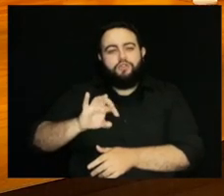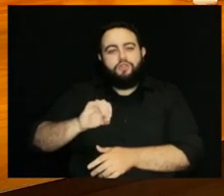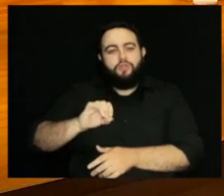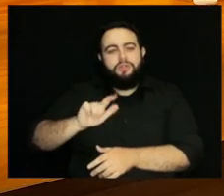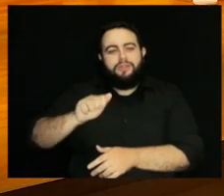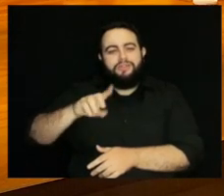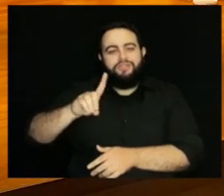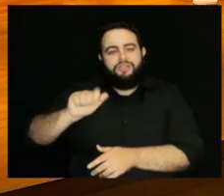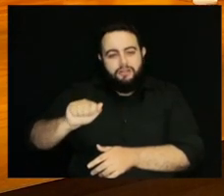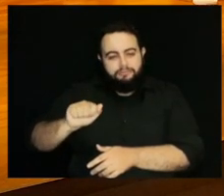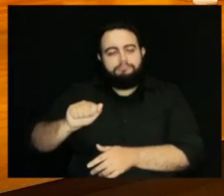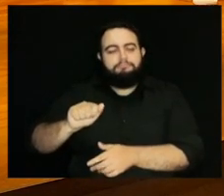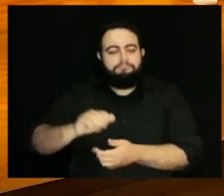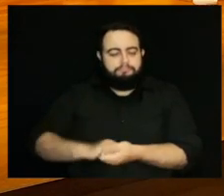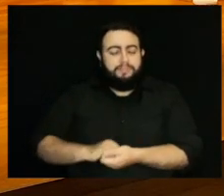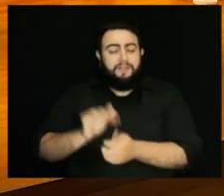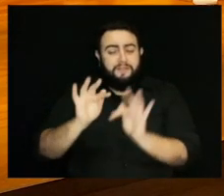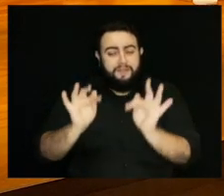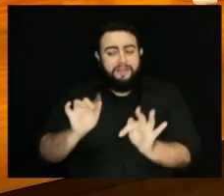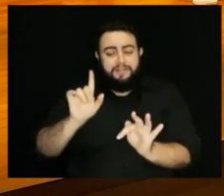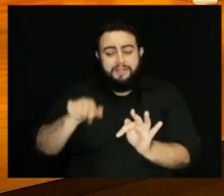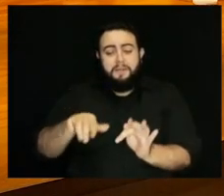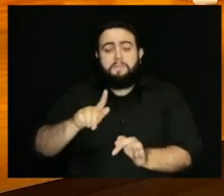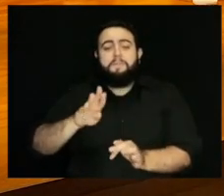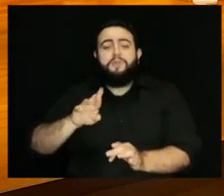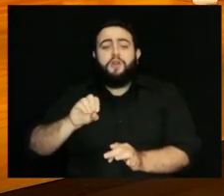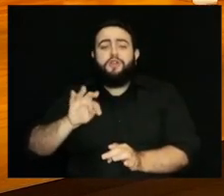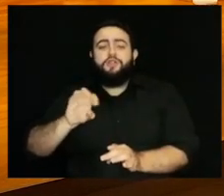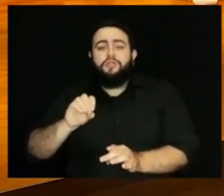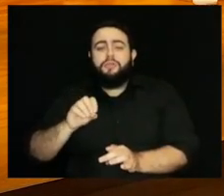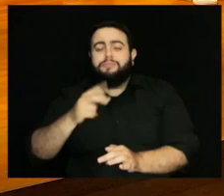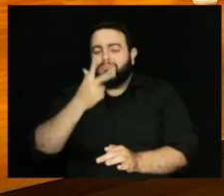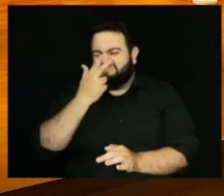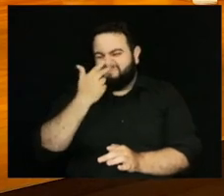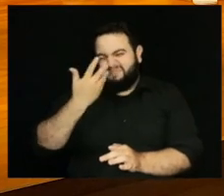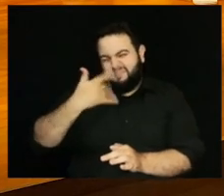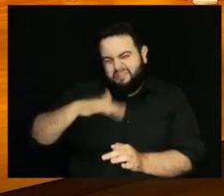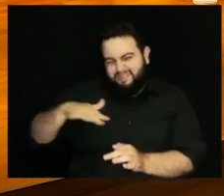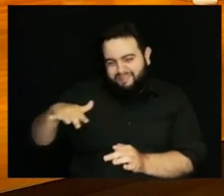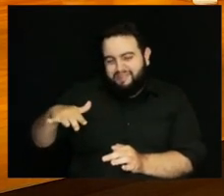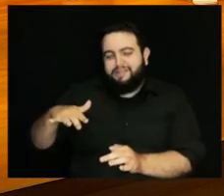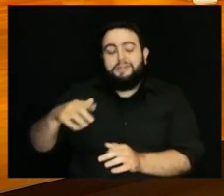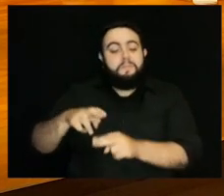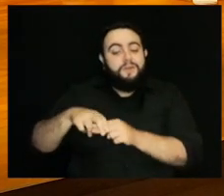é um broto e ela canta para os brotos, porque é um broto como os outros brotos. É uma coisa